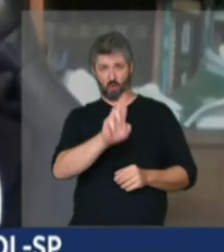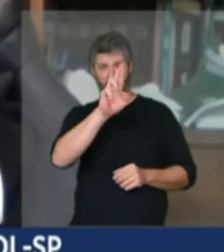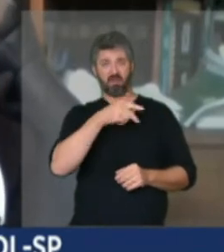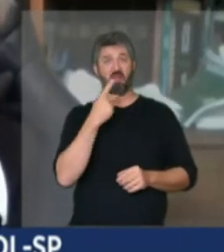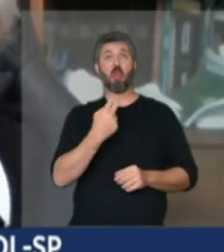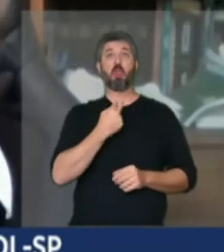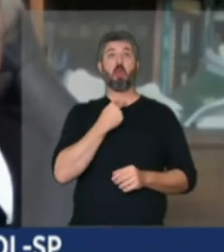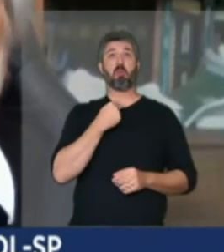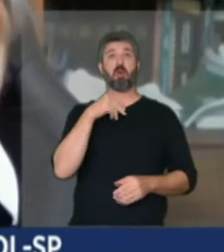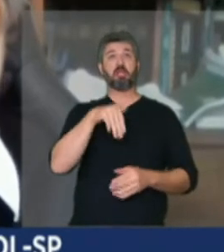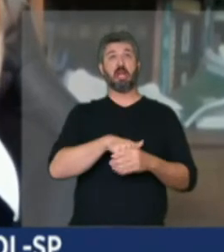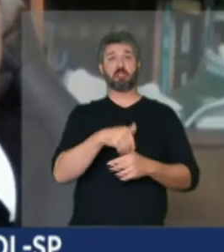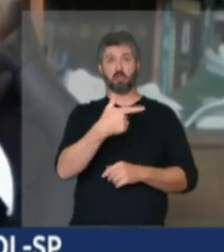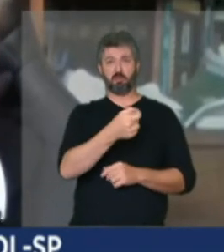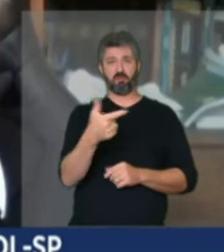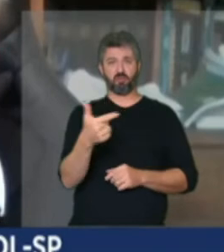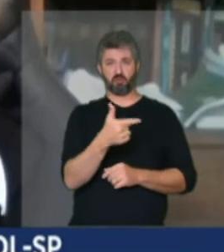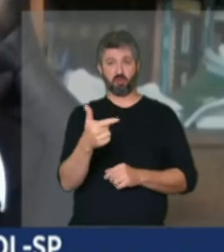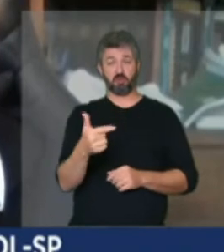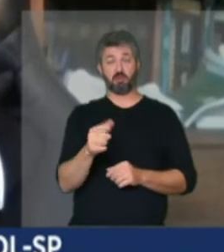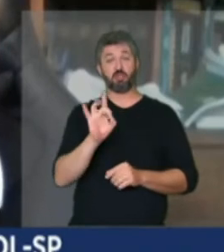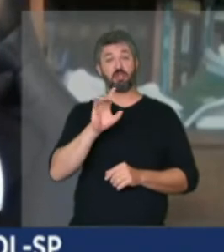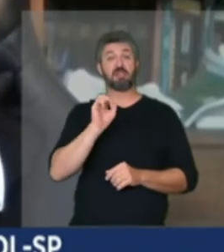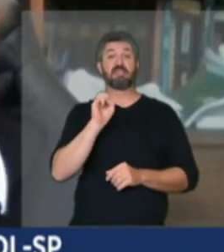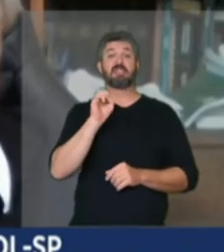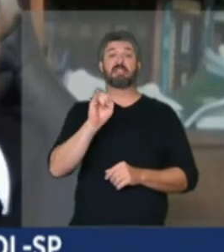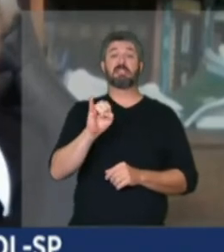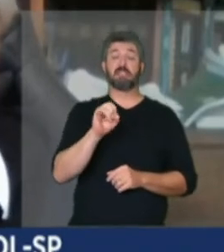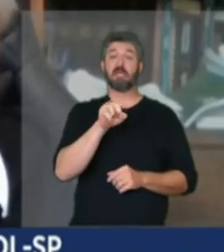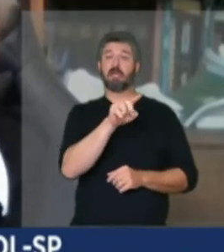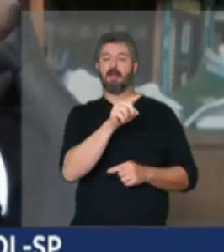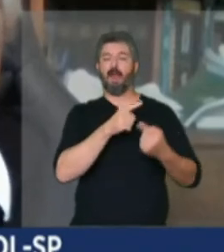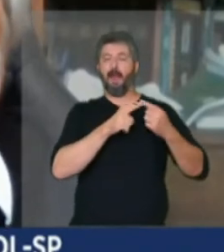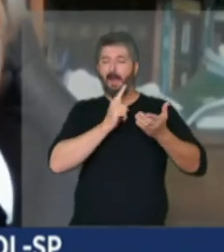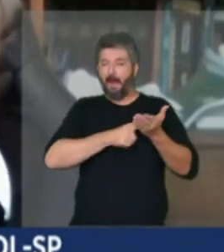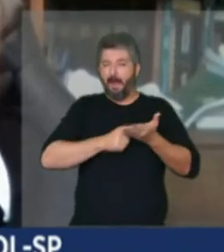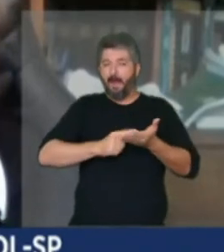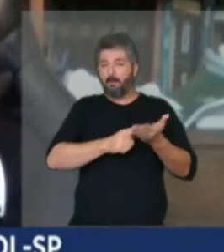2022, A NÃO SER QUE ELE ESTEJA PLANEJANDO UM GOLPE DE